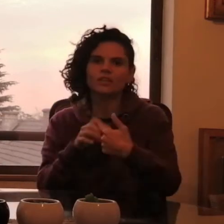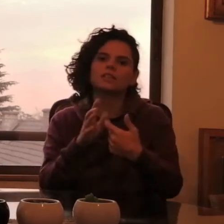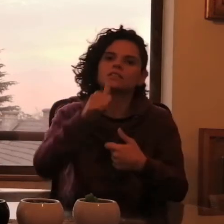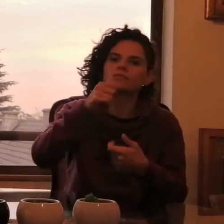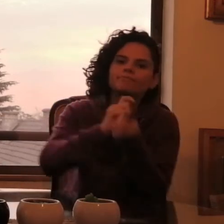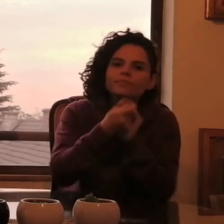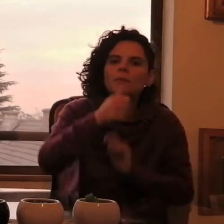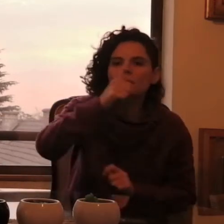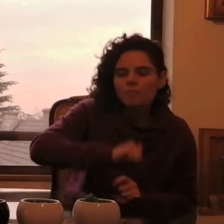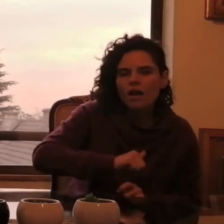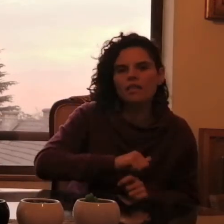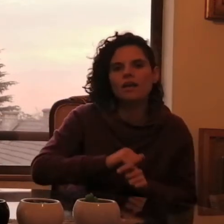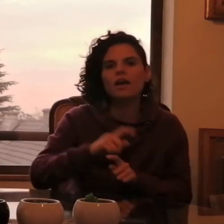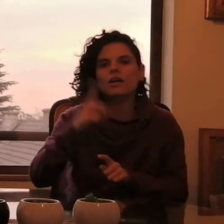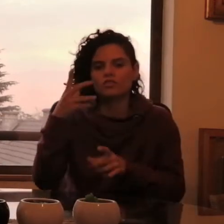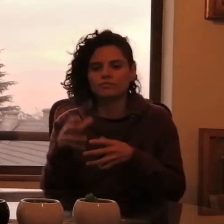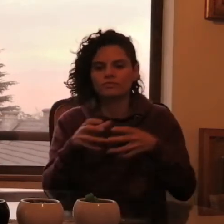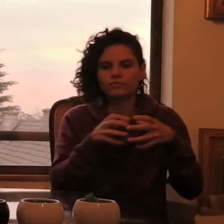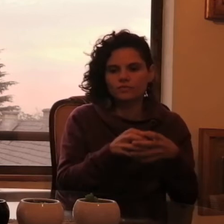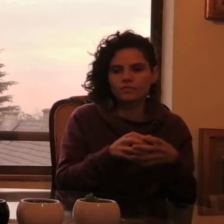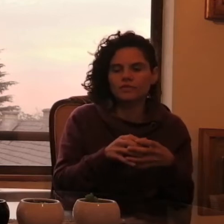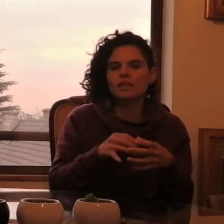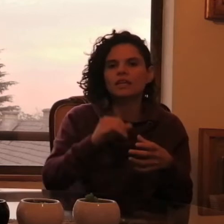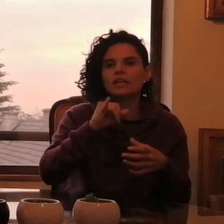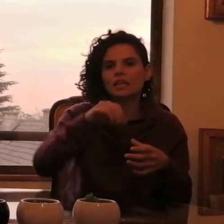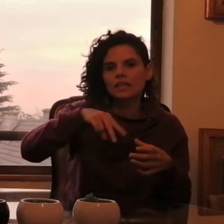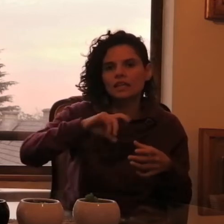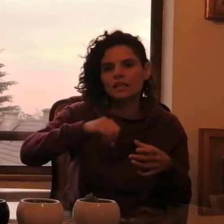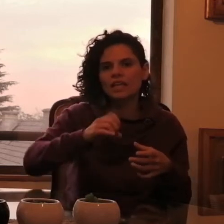cuento y yo quedé en Ingendesa que era la parte ingeniería solamente, no era